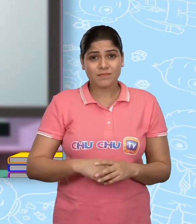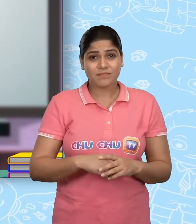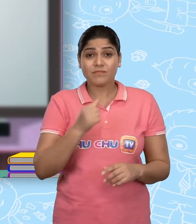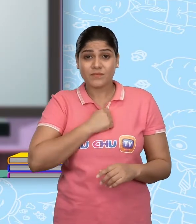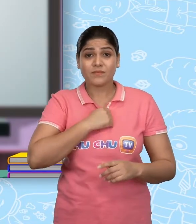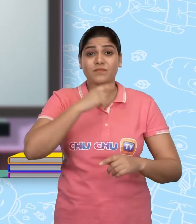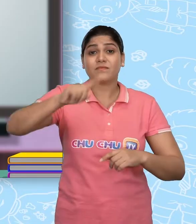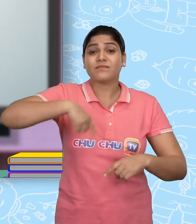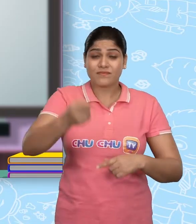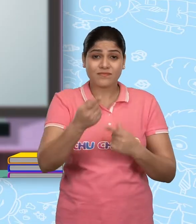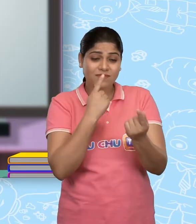मैं उसे कल check करूंगी.